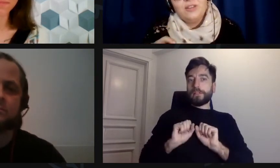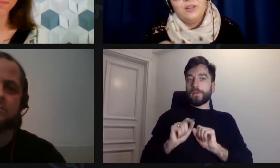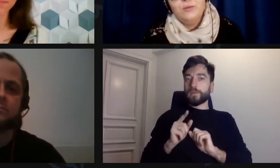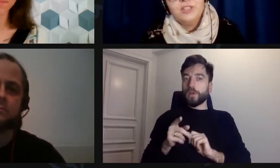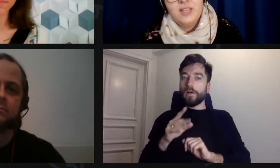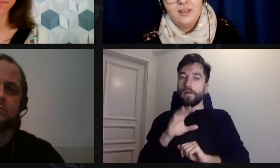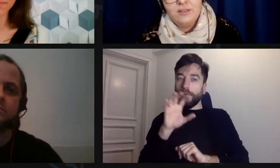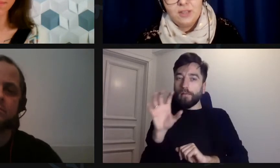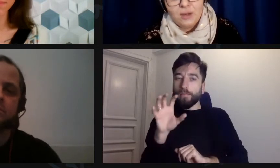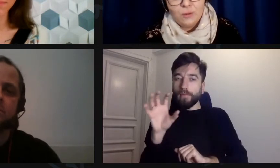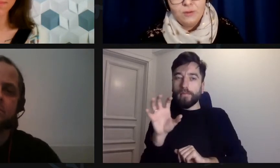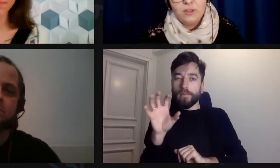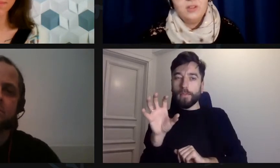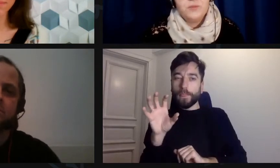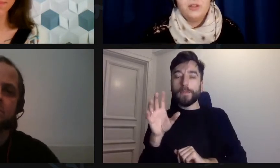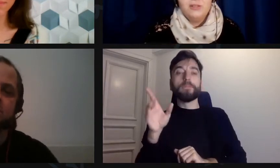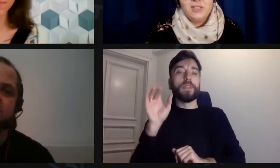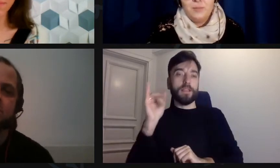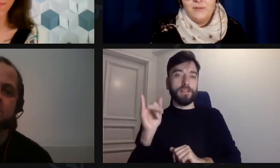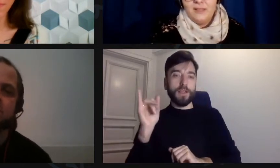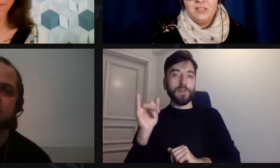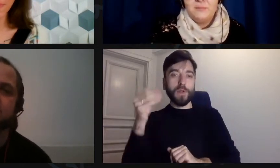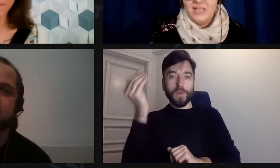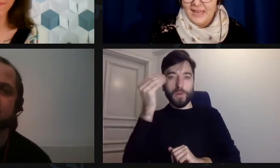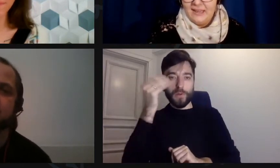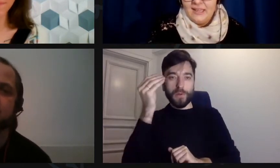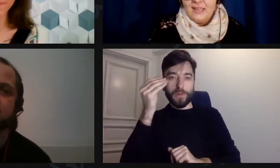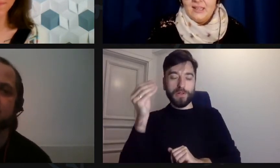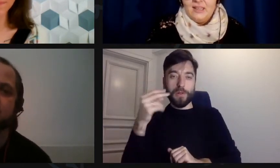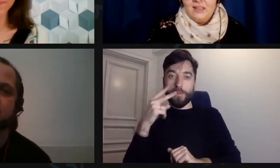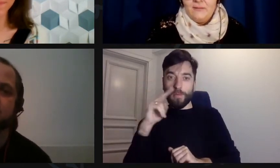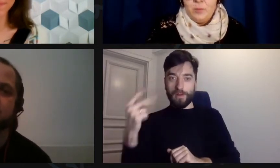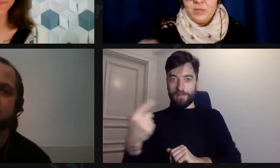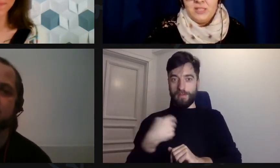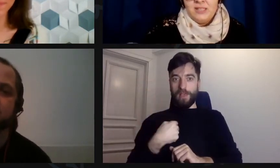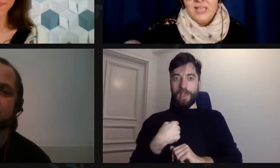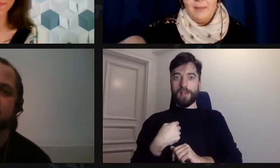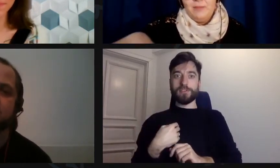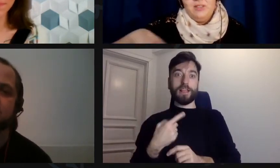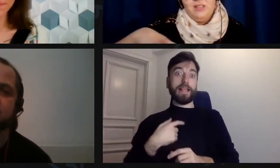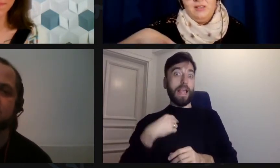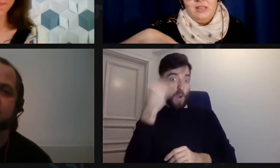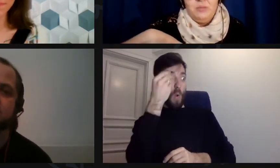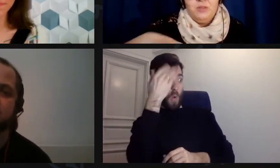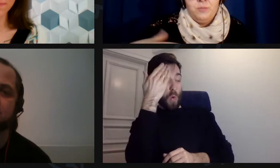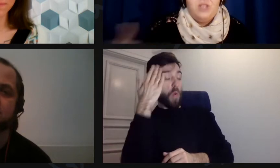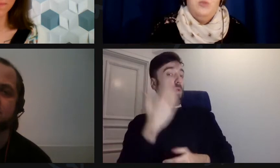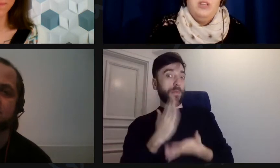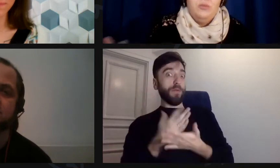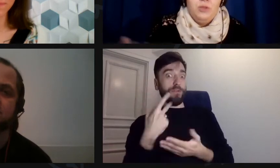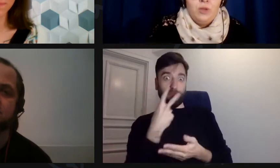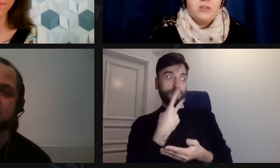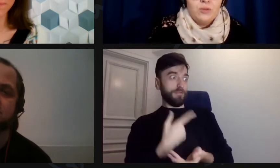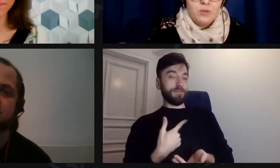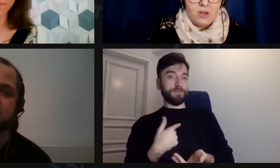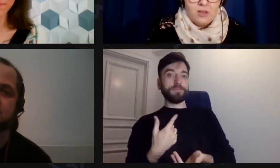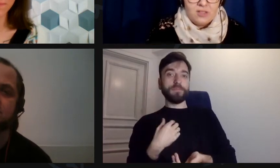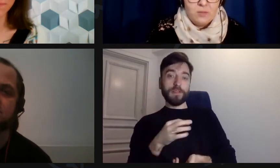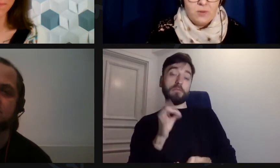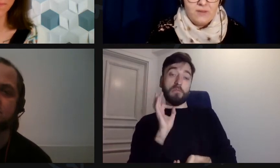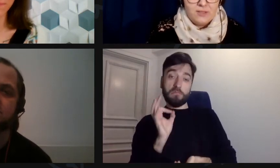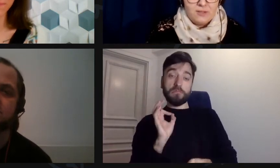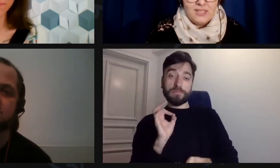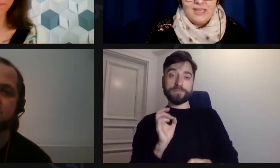Jeżeli dziecko nauczy się jakiegoś tricku to przychodzi i się chwali, w momencie kiedy ja mam, przyjmuje role osoby prowadzącej,